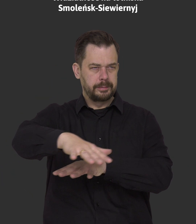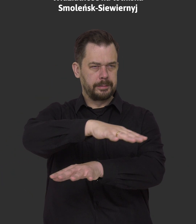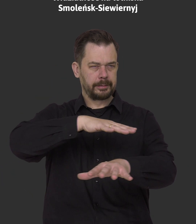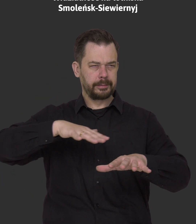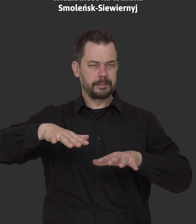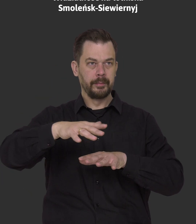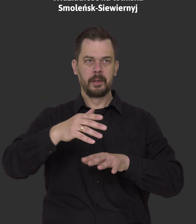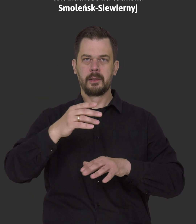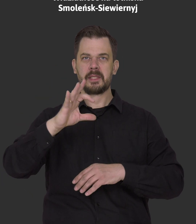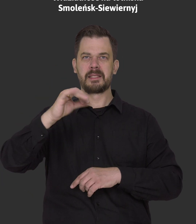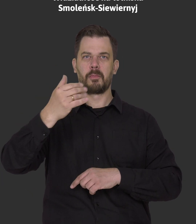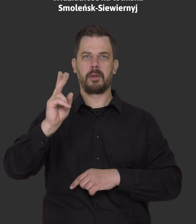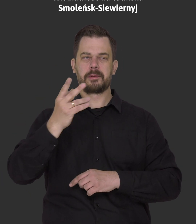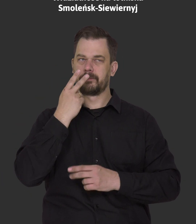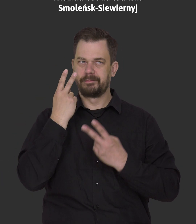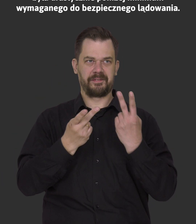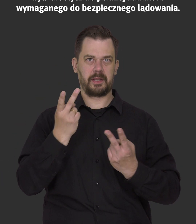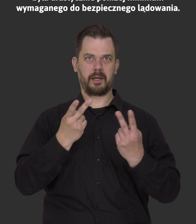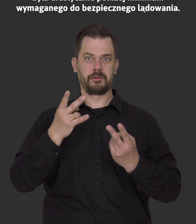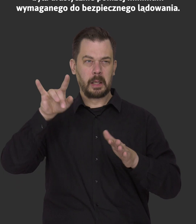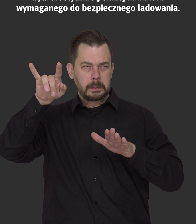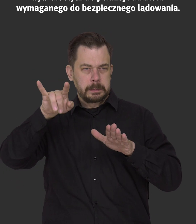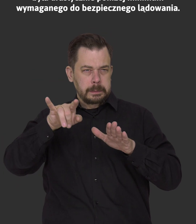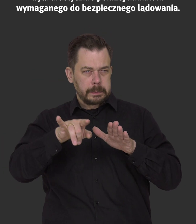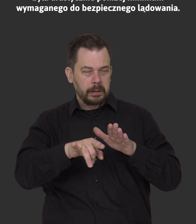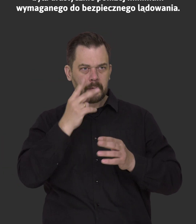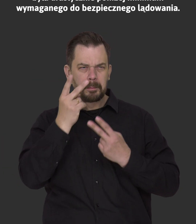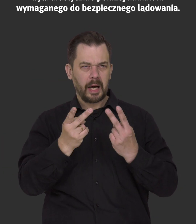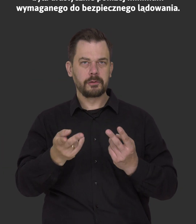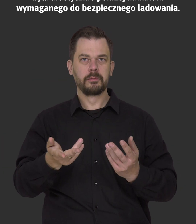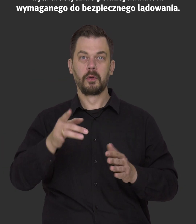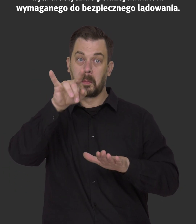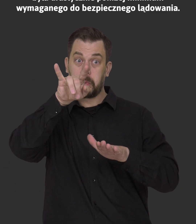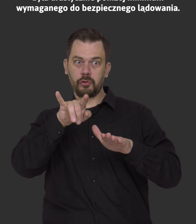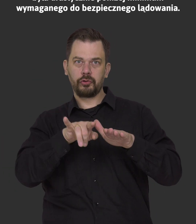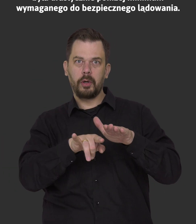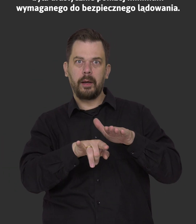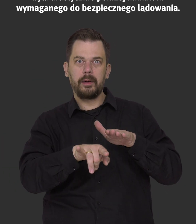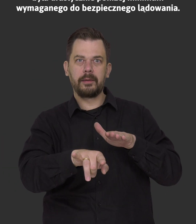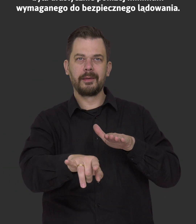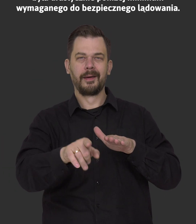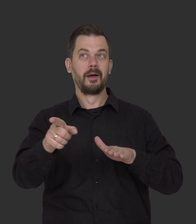Widzialność na lotnisku Smoleńsk-Siewiernyj była drastycznie poniżej minimum wymaganego do bezpiecznego lądowania.